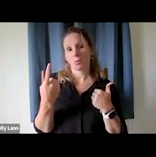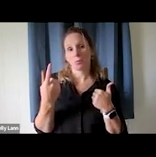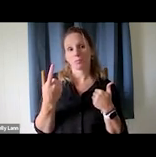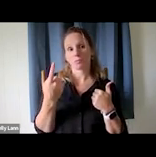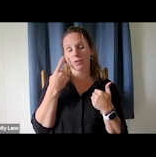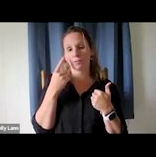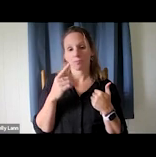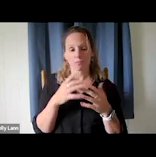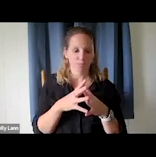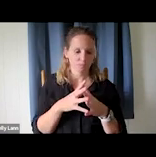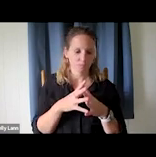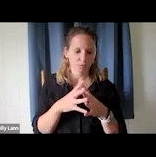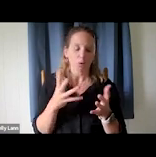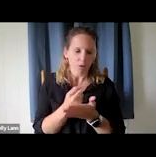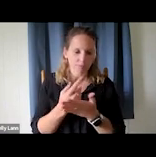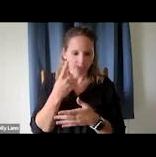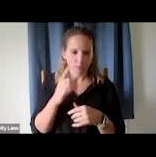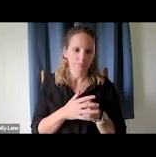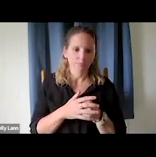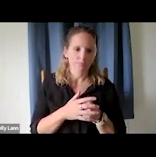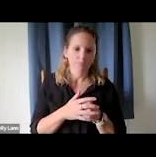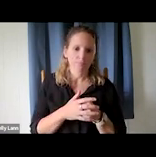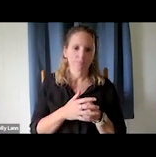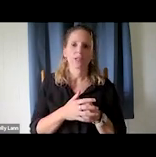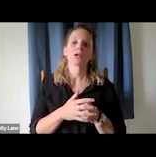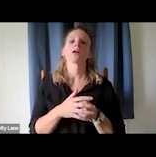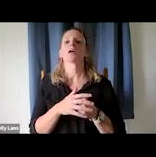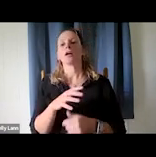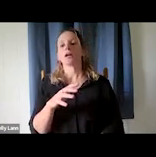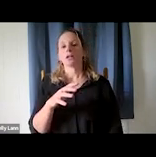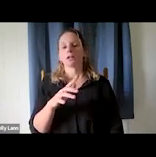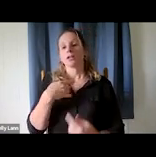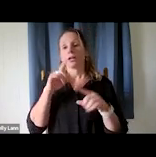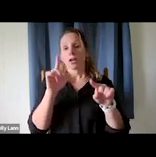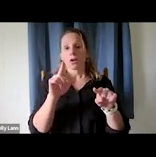y tenían un trastorno importante por consumo de alcohol y acudían al hospital